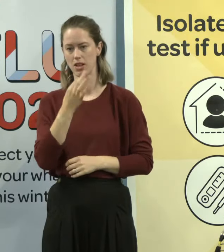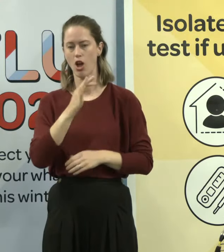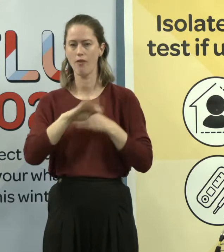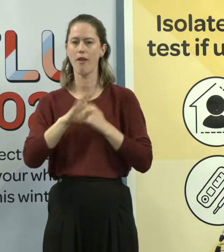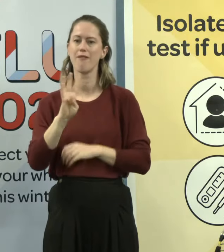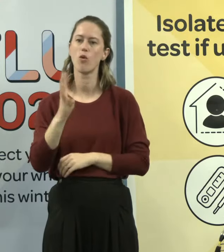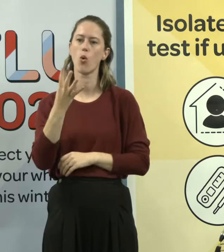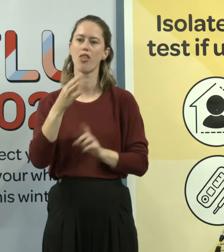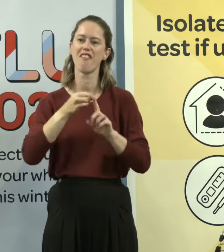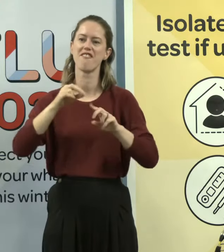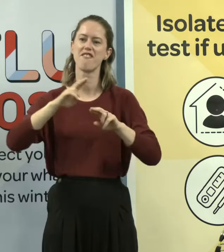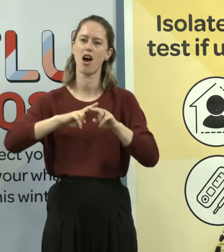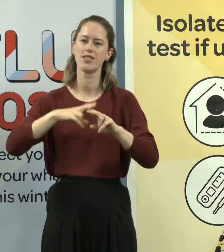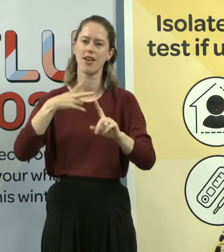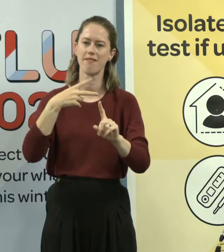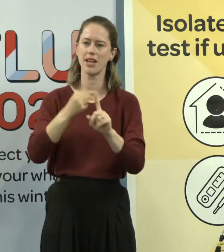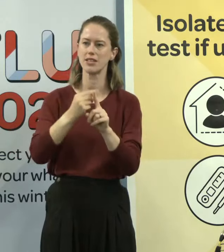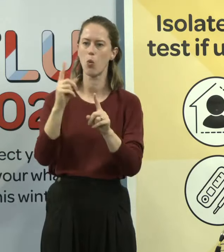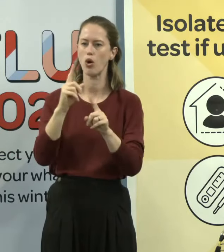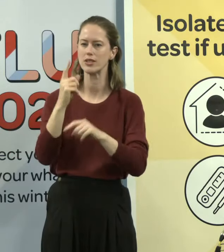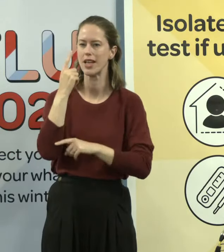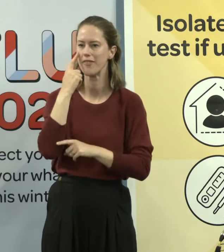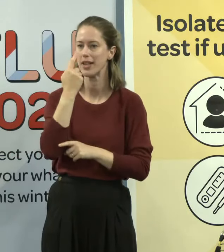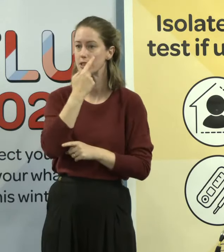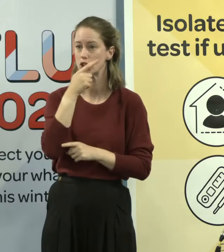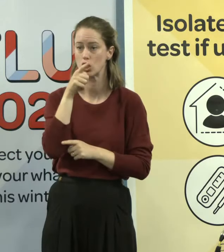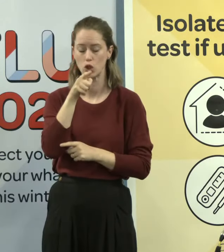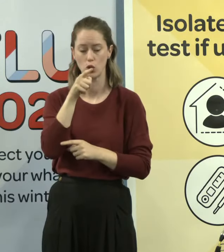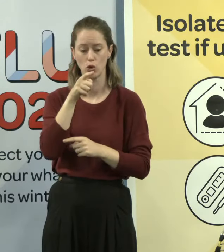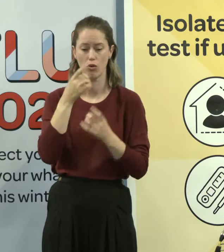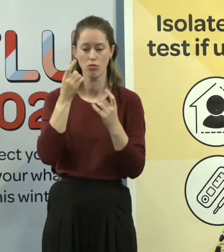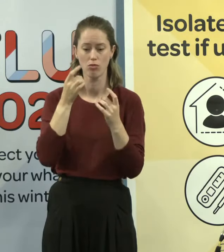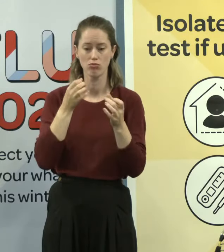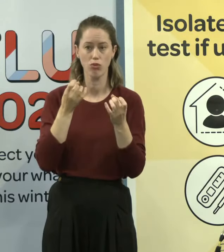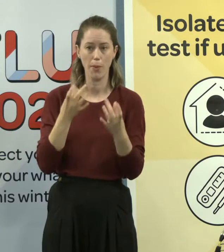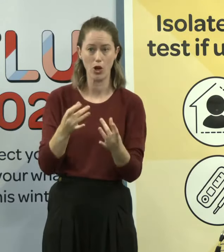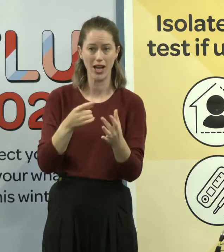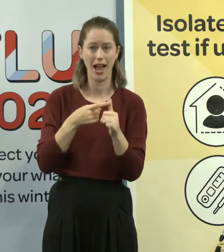te rangi kia mahana tonu kia maha nga mahi a nga tangata ki